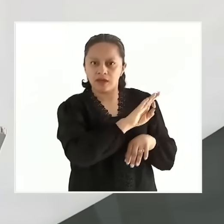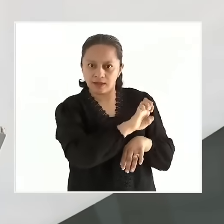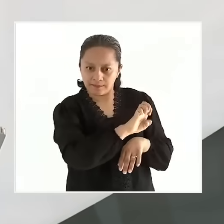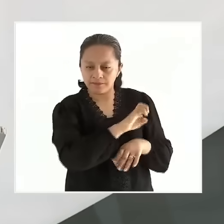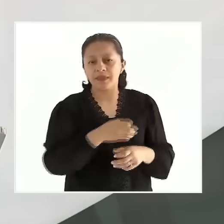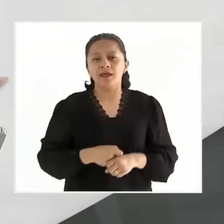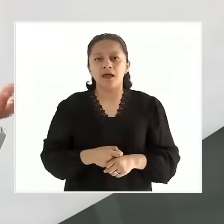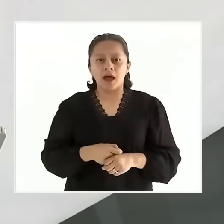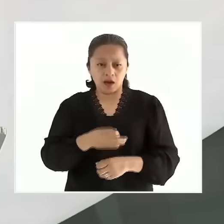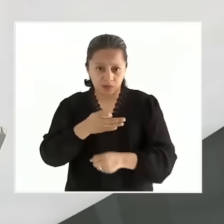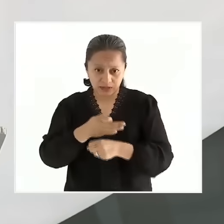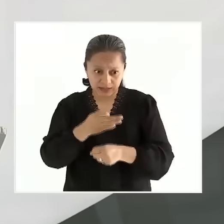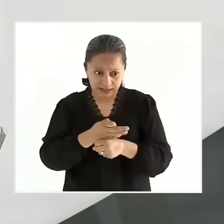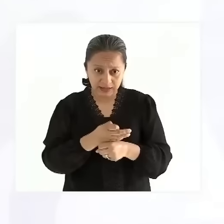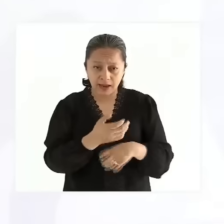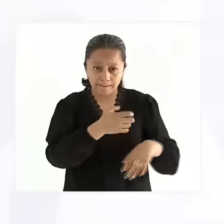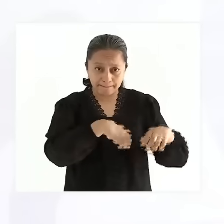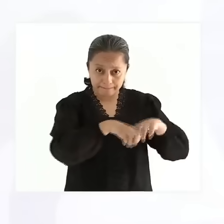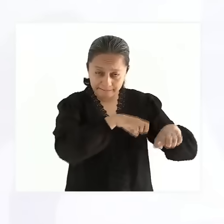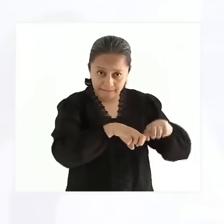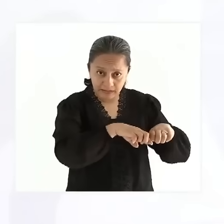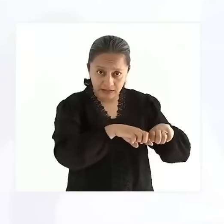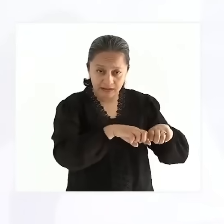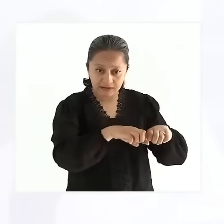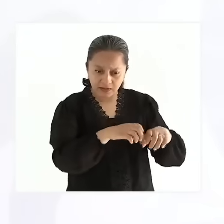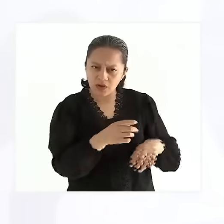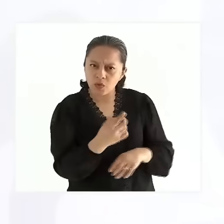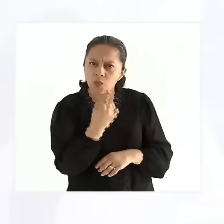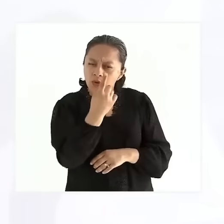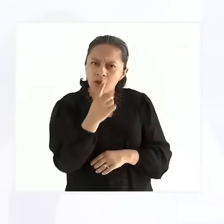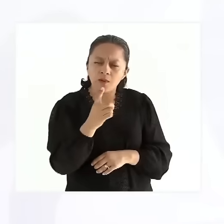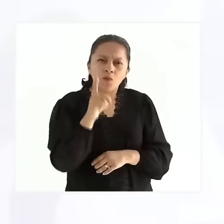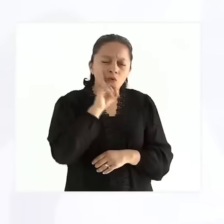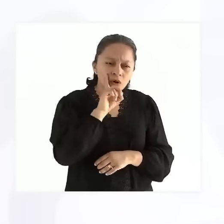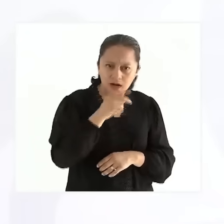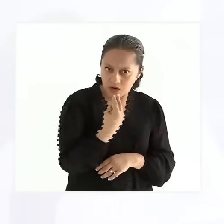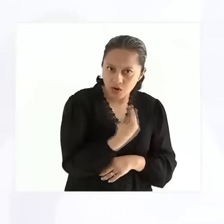planta de generación que tenga el nombre de una mujer. Entonces, estamos proponiendo que